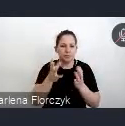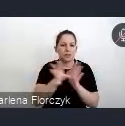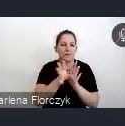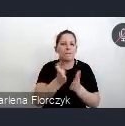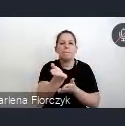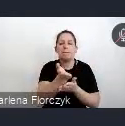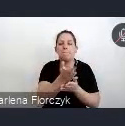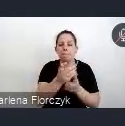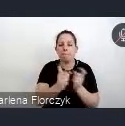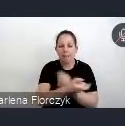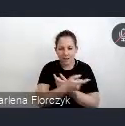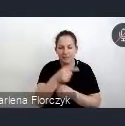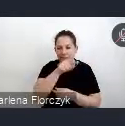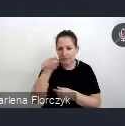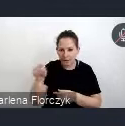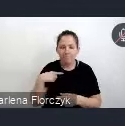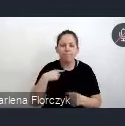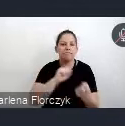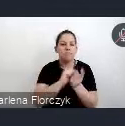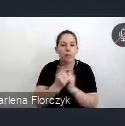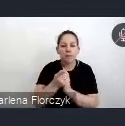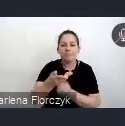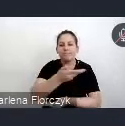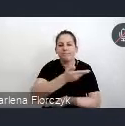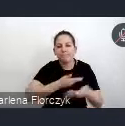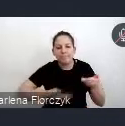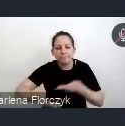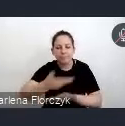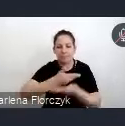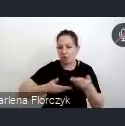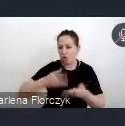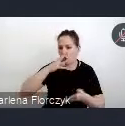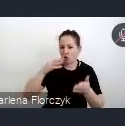gdzie spotykamy się i wymieniamy doświadczeniem, inspirujemy,